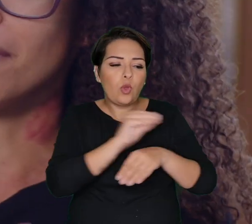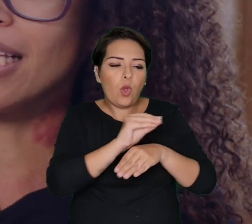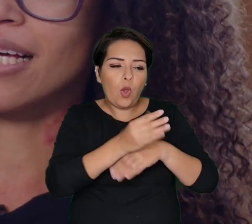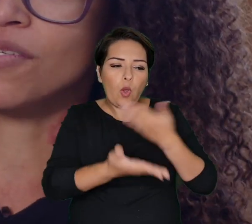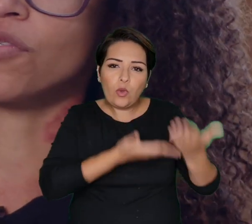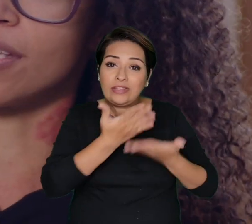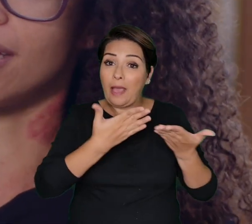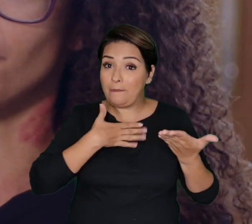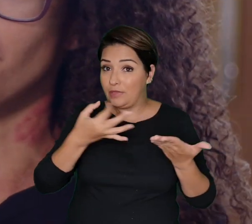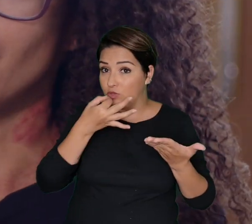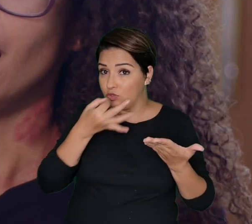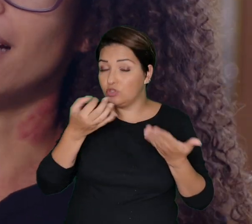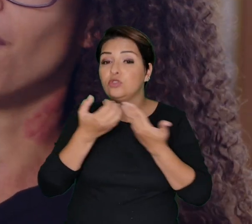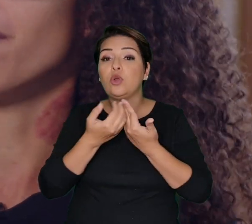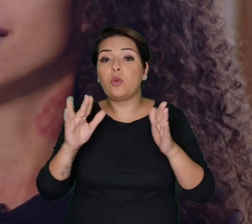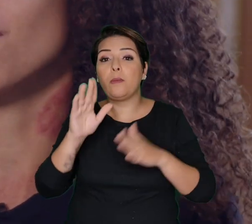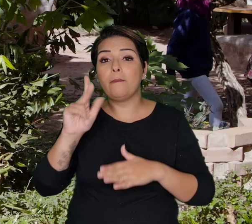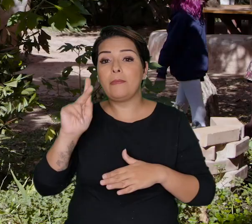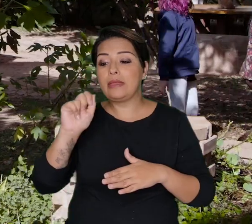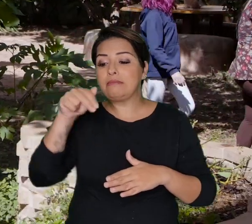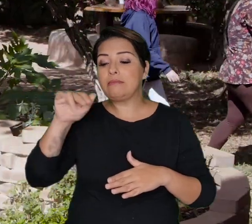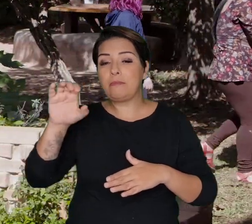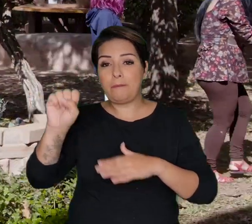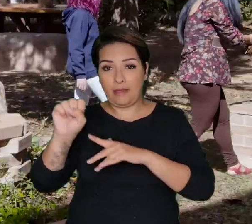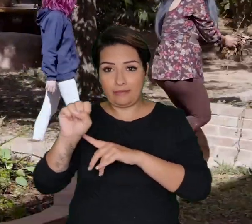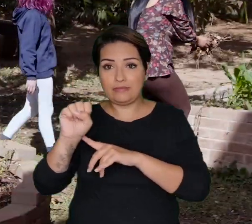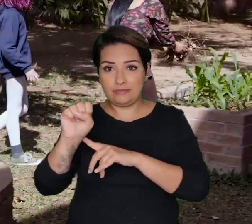A minha sugestão é que comece com as PANCs.